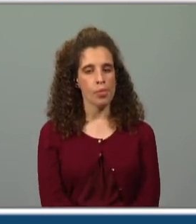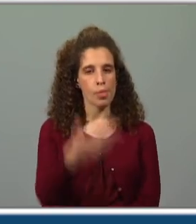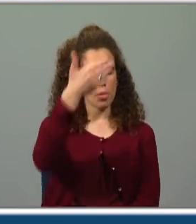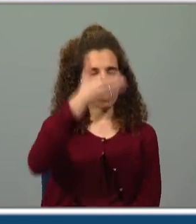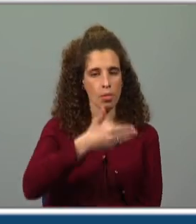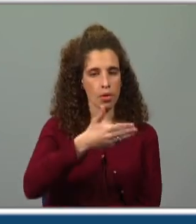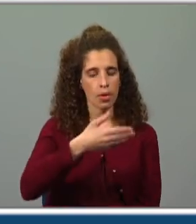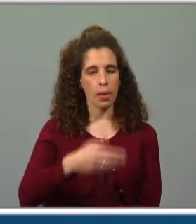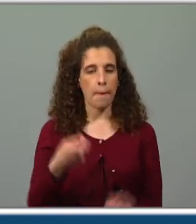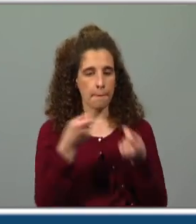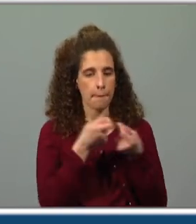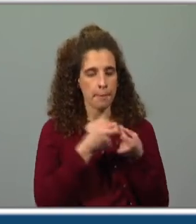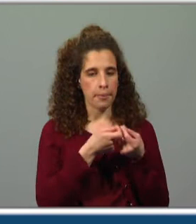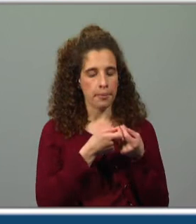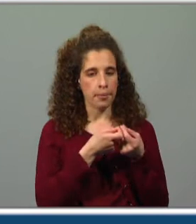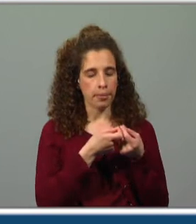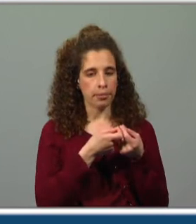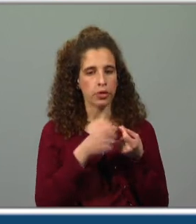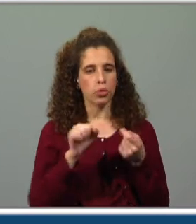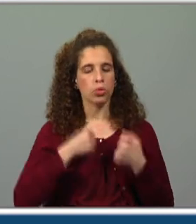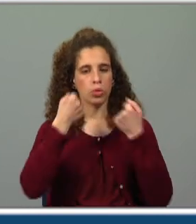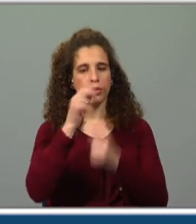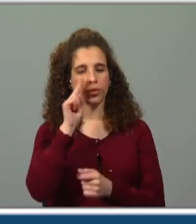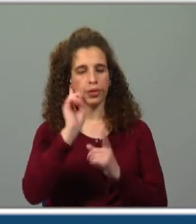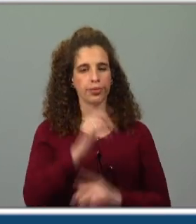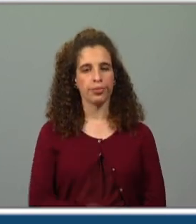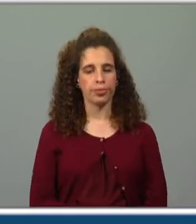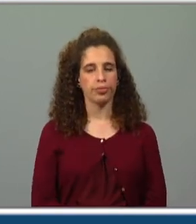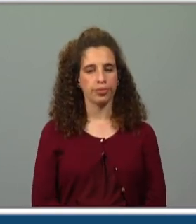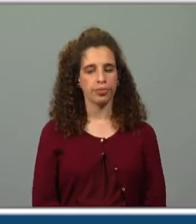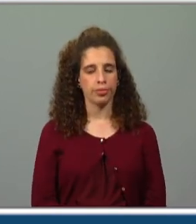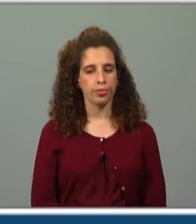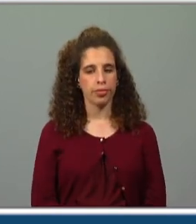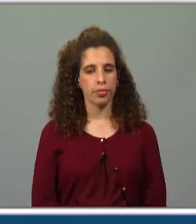que está mais próximo de nós e o que conseguimos observar tínhamos um tanque 誰離我們最近，什麼我們設法觀察到我們有一輛坦克